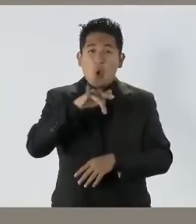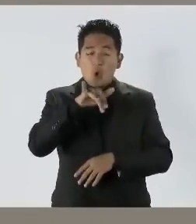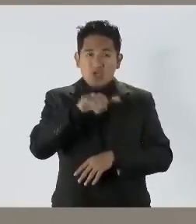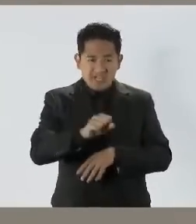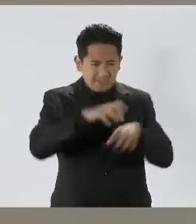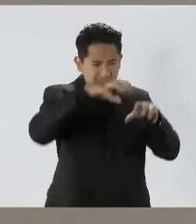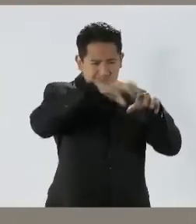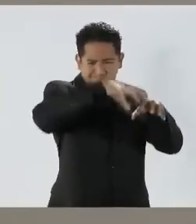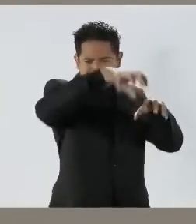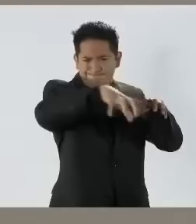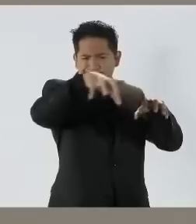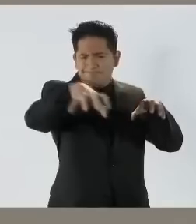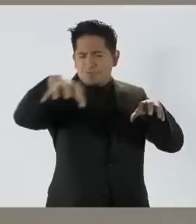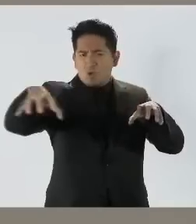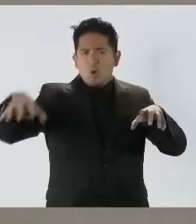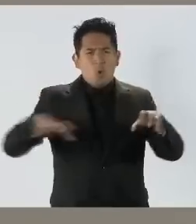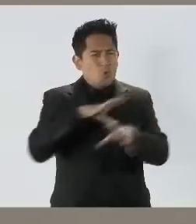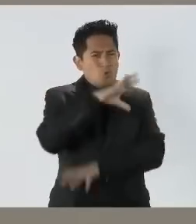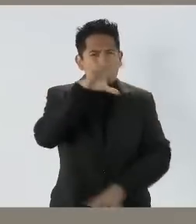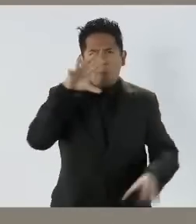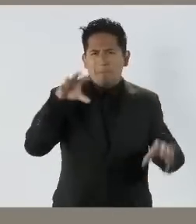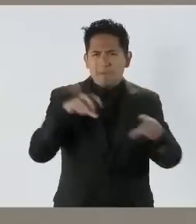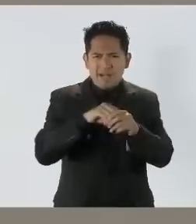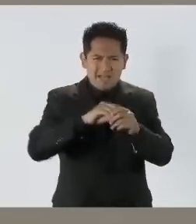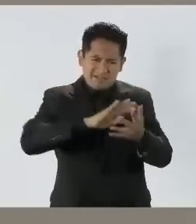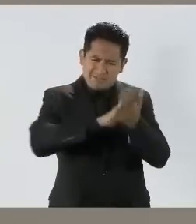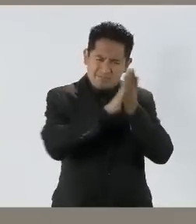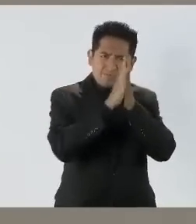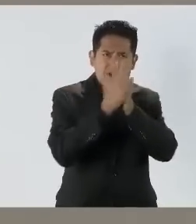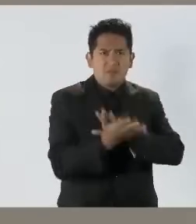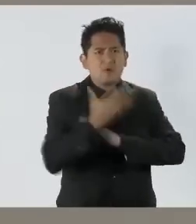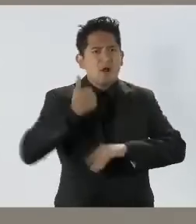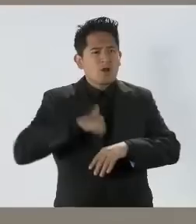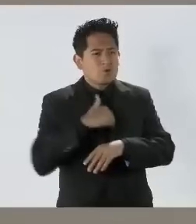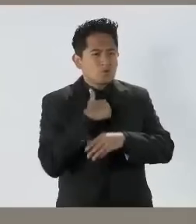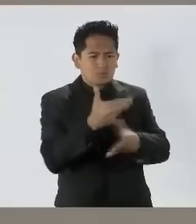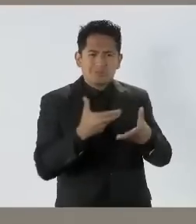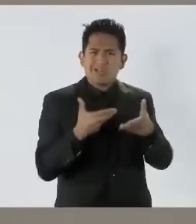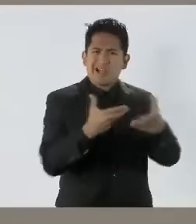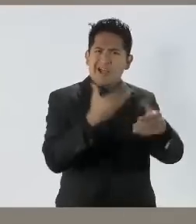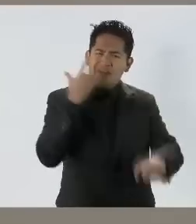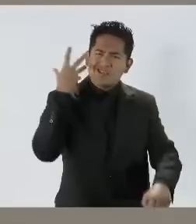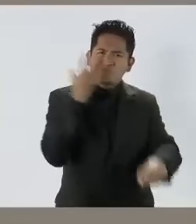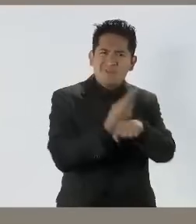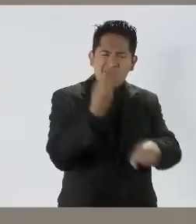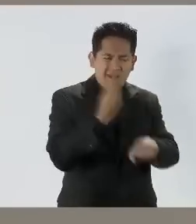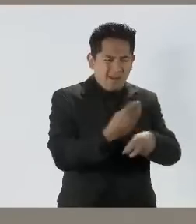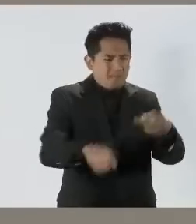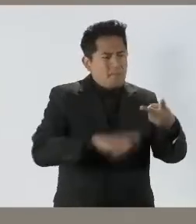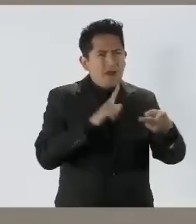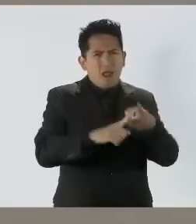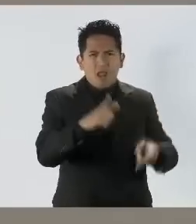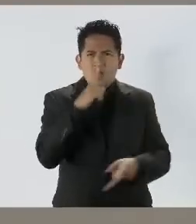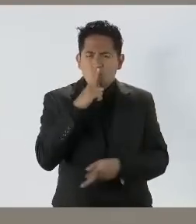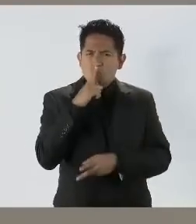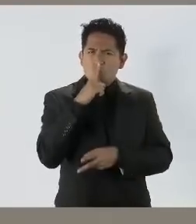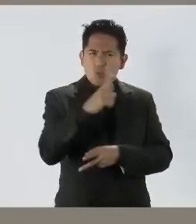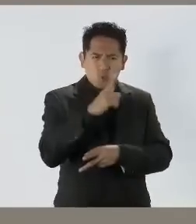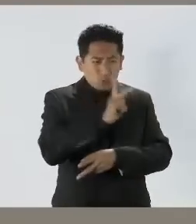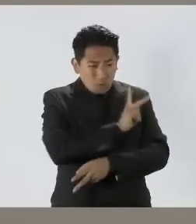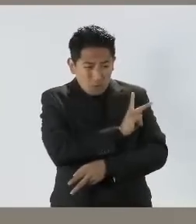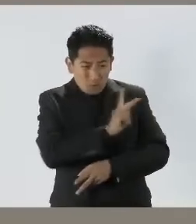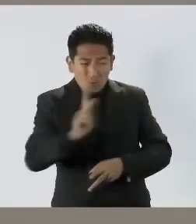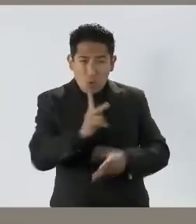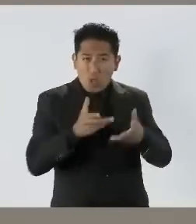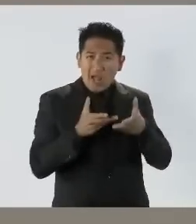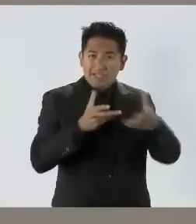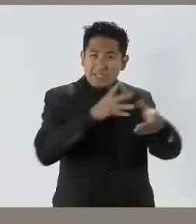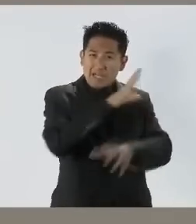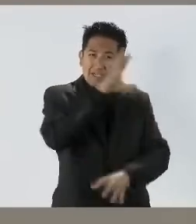transformar con bacheo iluminación iluminación de todas sus calles intervención de sus